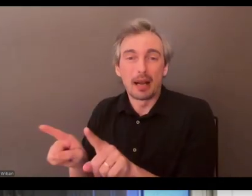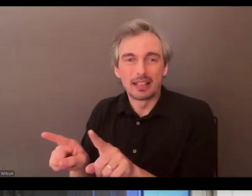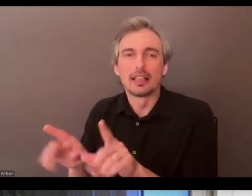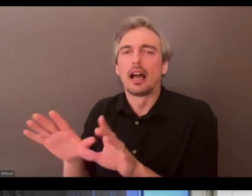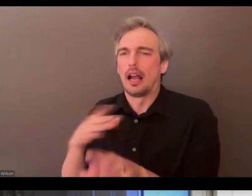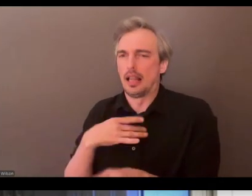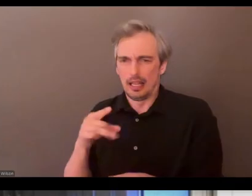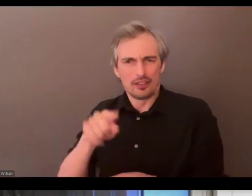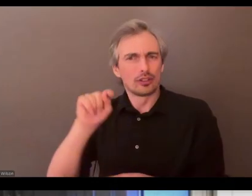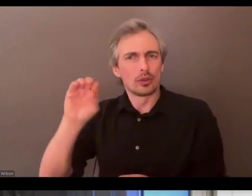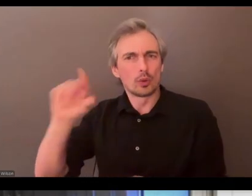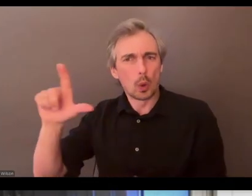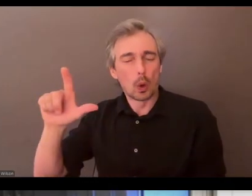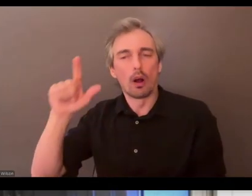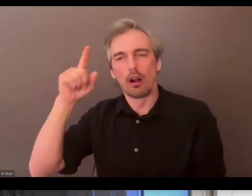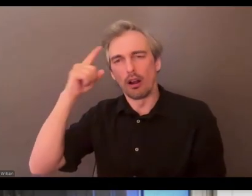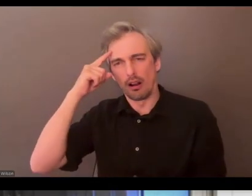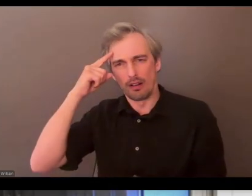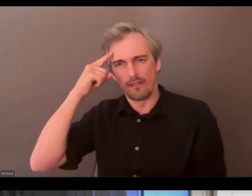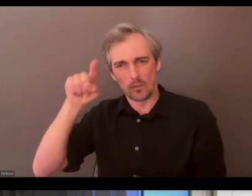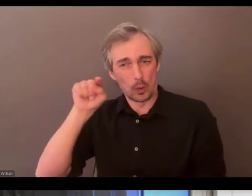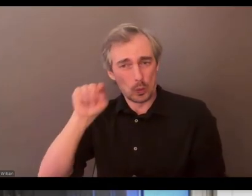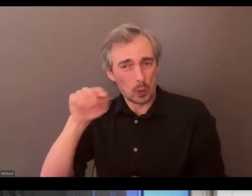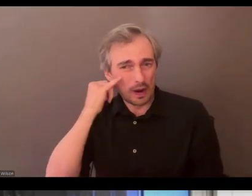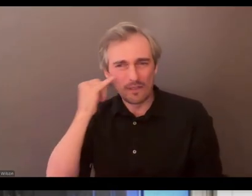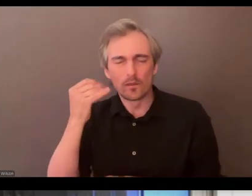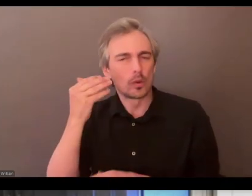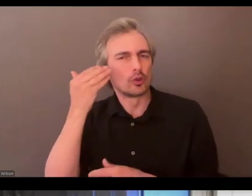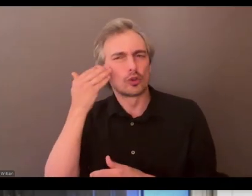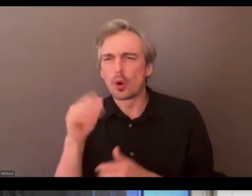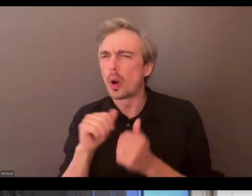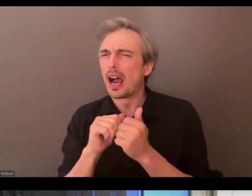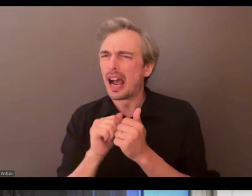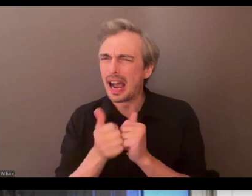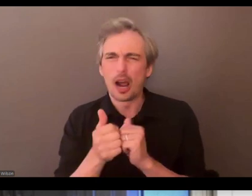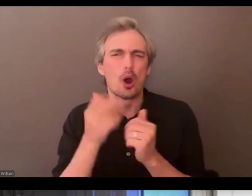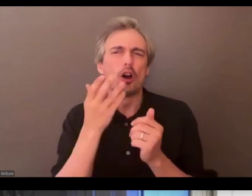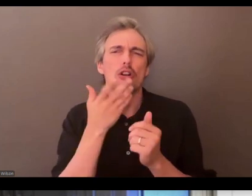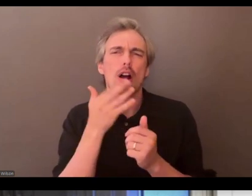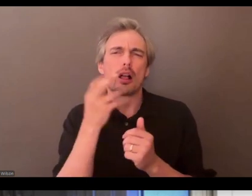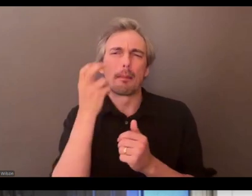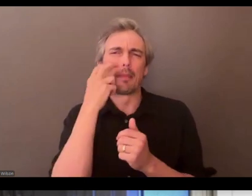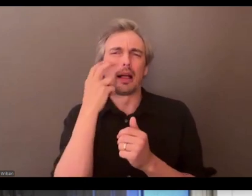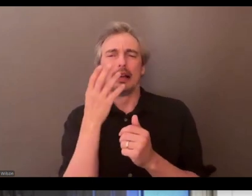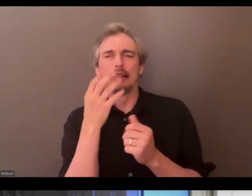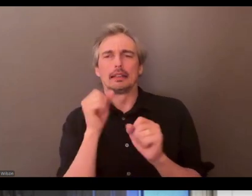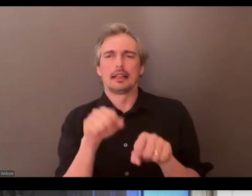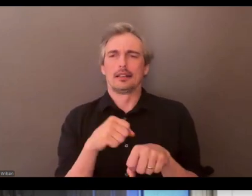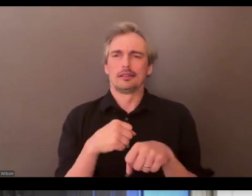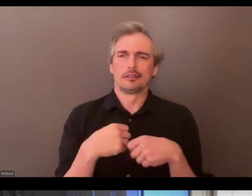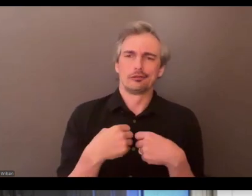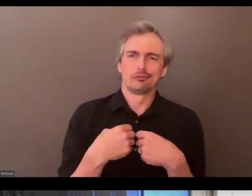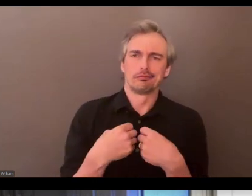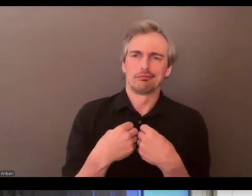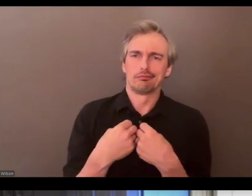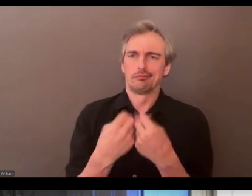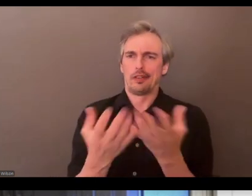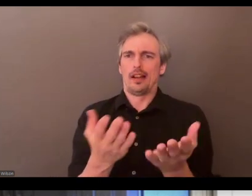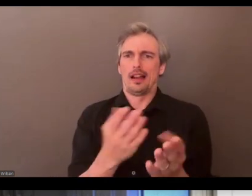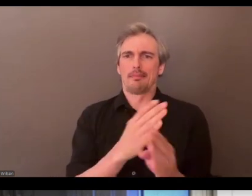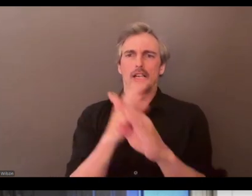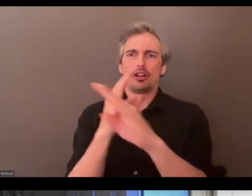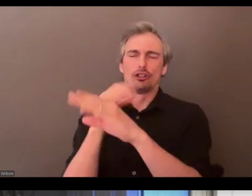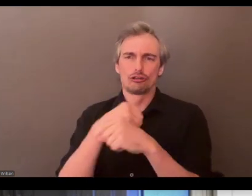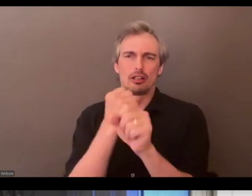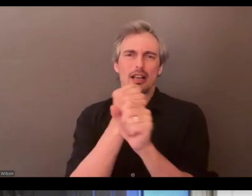を理解していない場合でも、異なるタイプの色覚異常を持つ人にとってあなた のプレゼンテ ーションがどのように見えるかを正確に示してくれる点です。